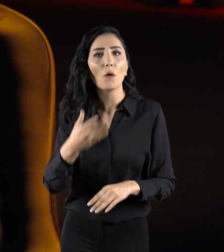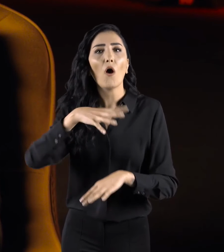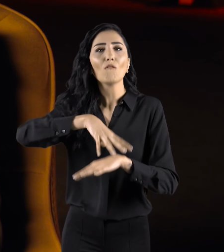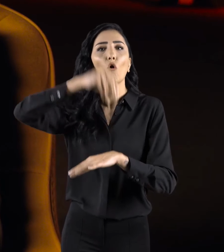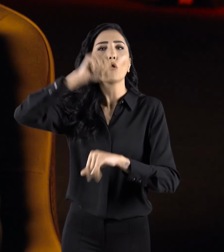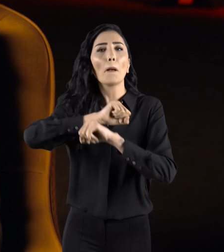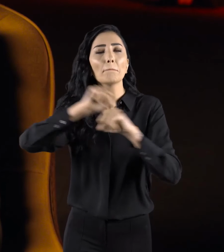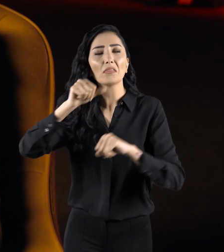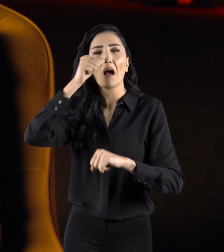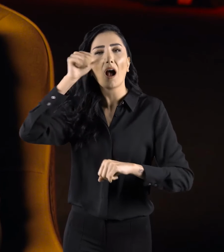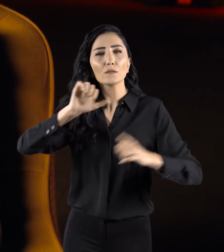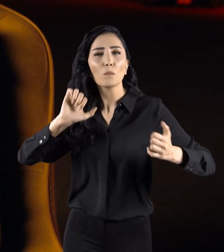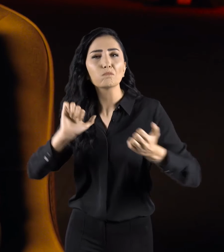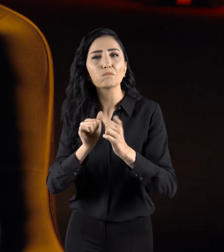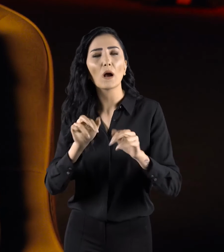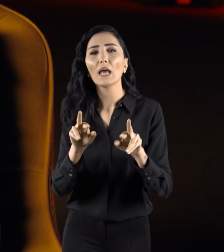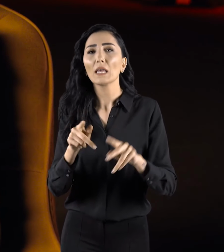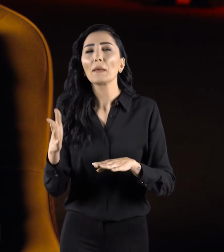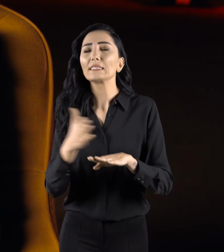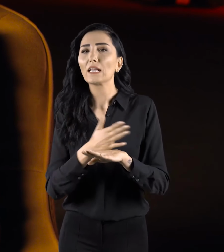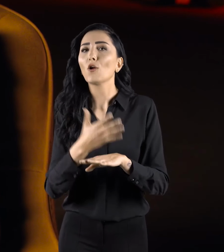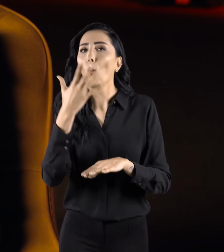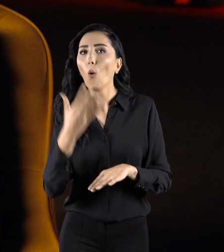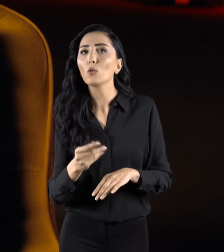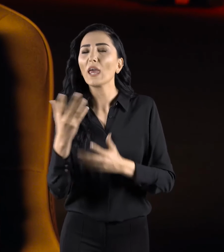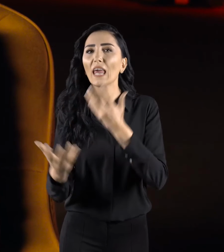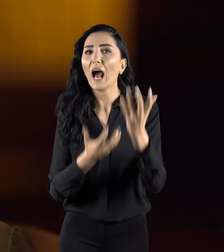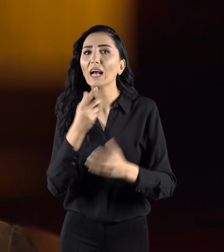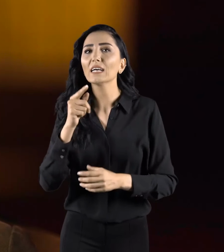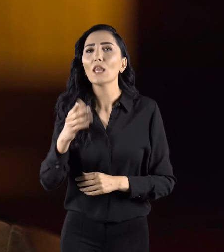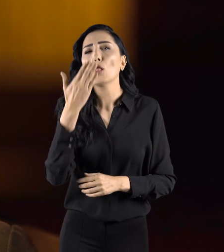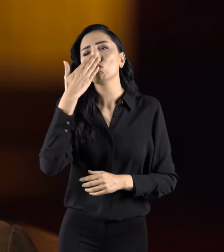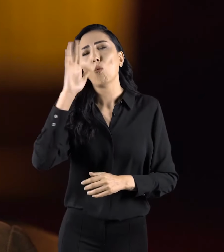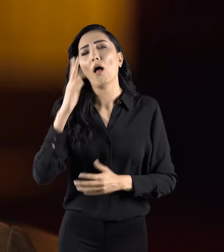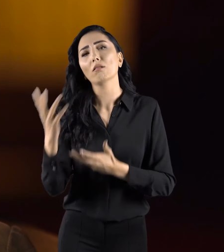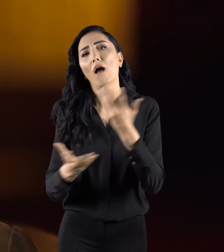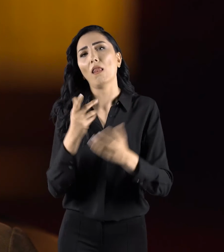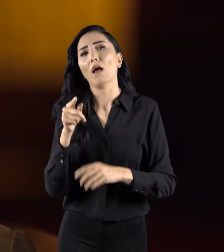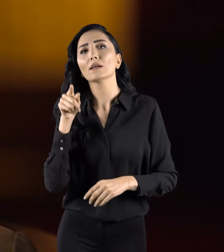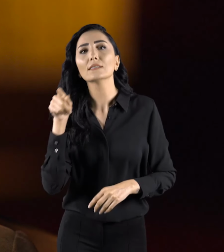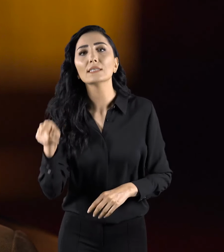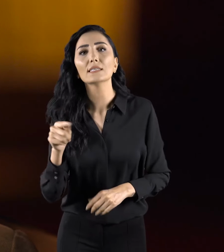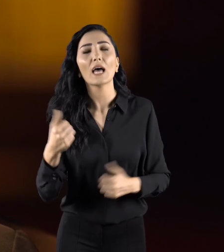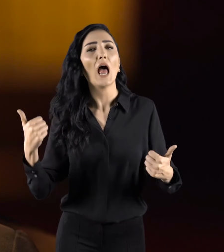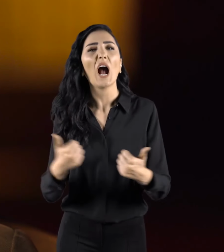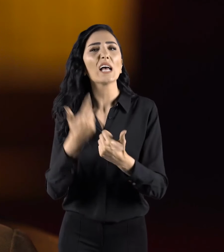düşmesi, volkanik patlamalar, gaz sıkışmaları gibi nedenlerle oluşan yangınlar doğa kaynaklıdır. Kaza